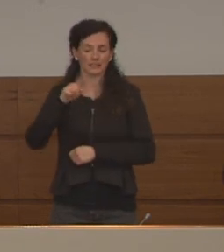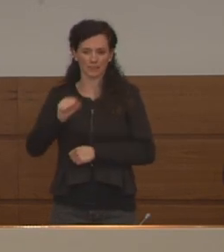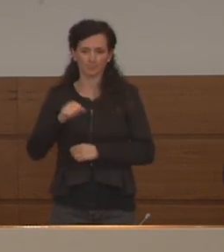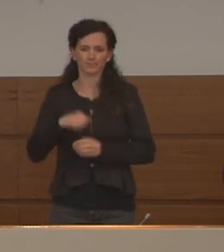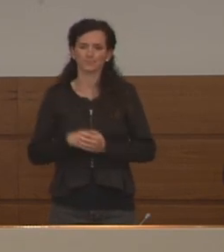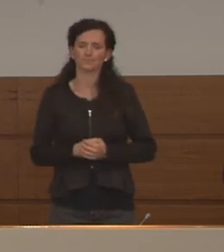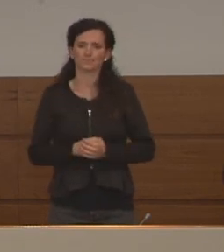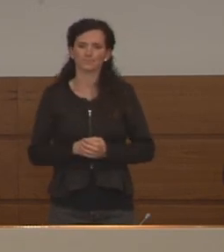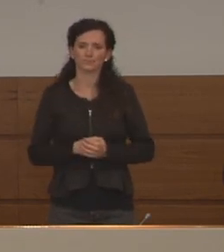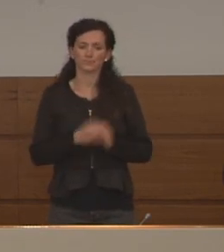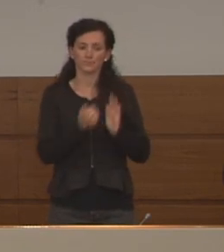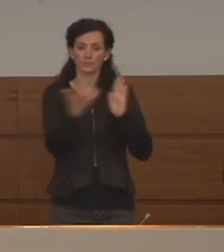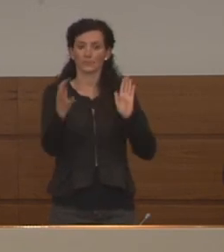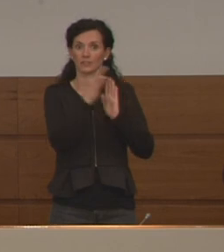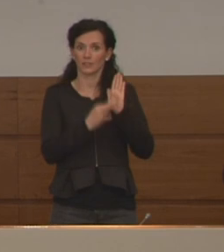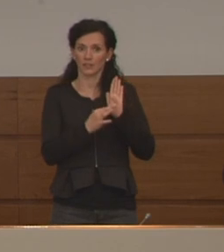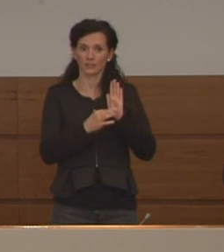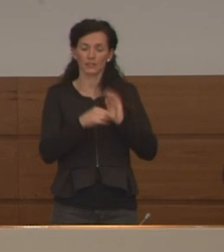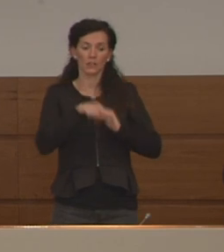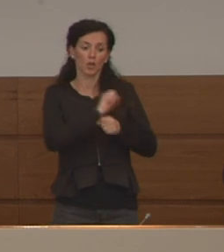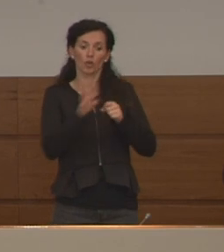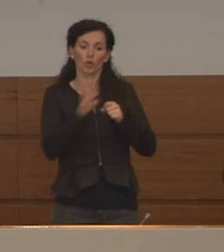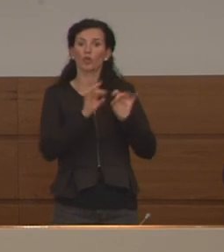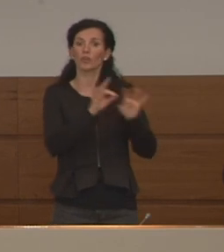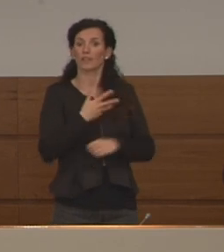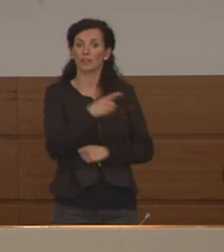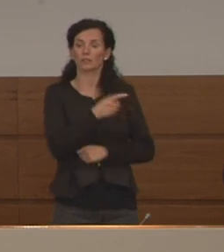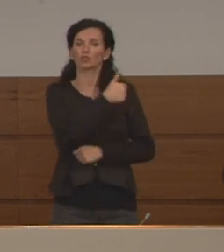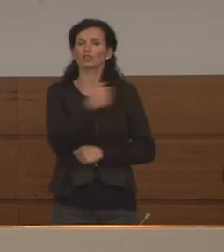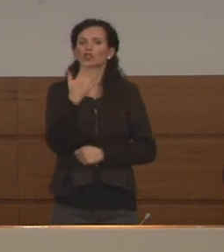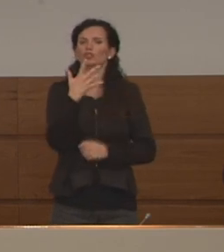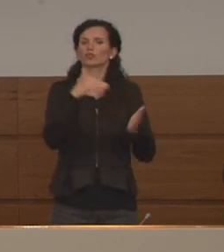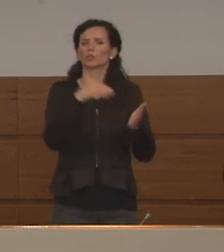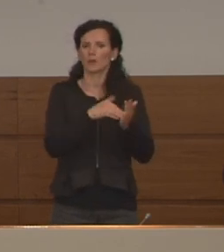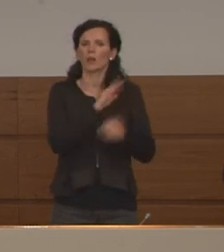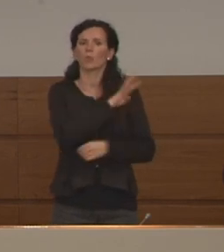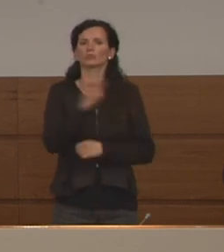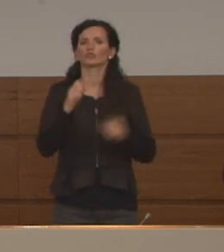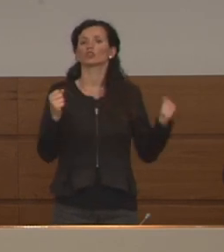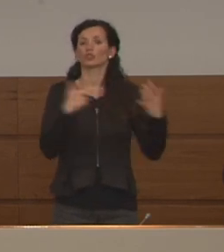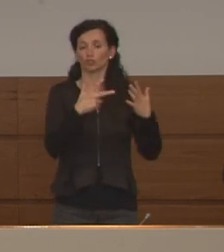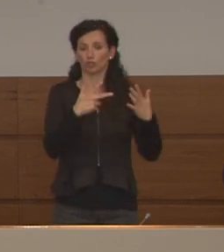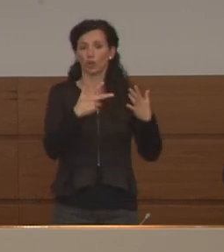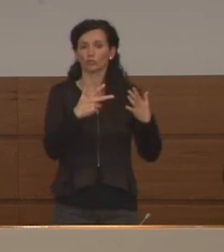ad oggi il totale delle persone attualmente positive è di 105.418